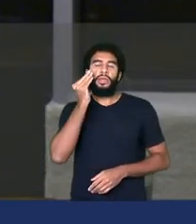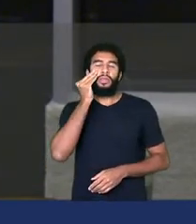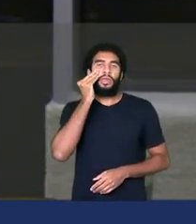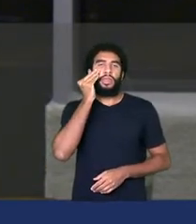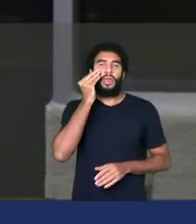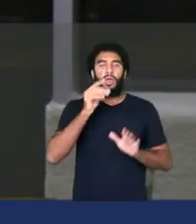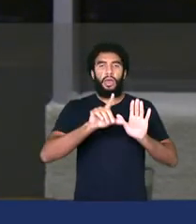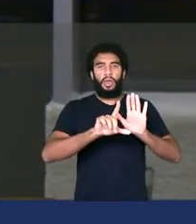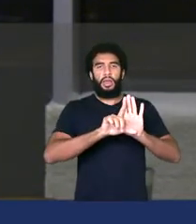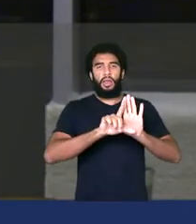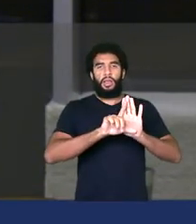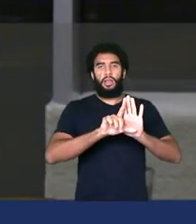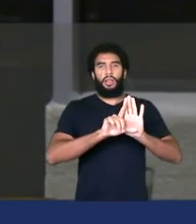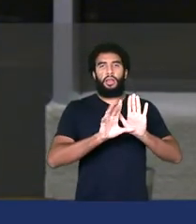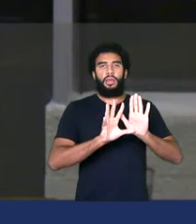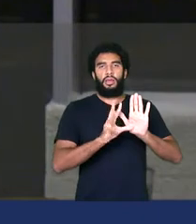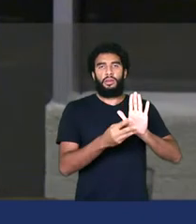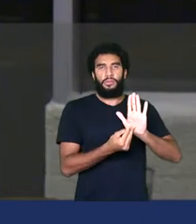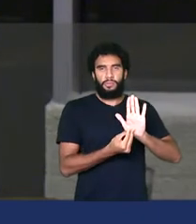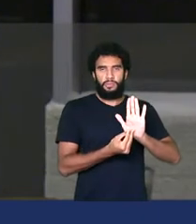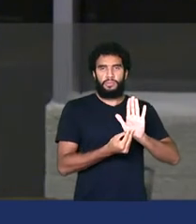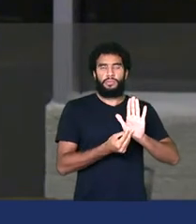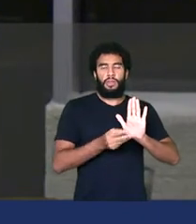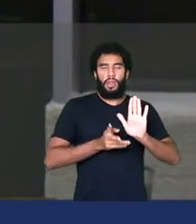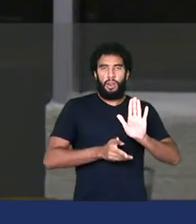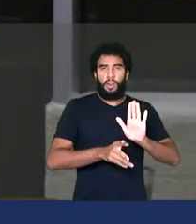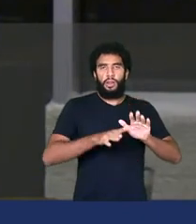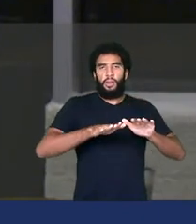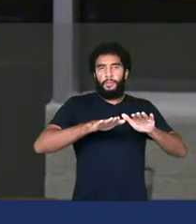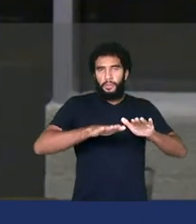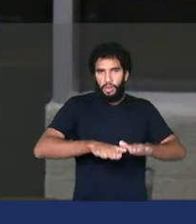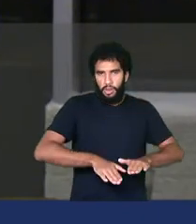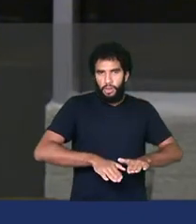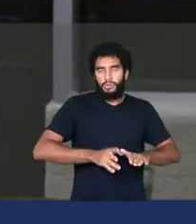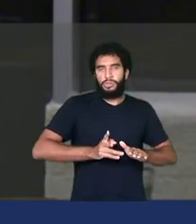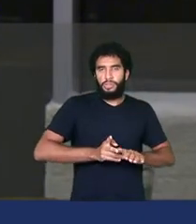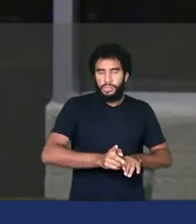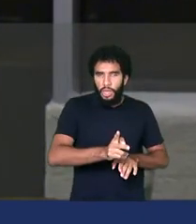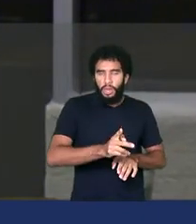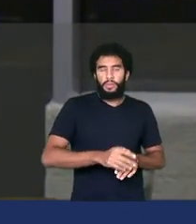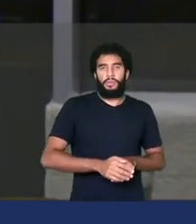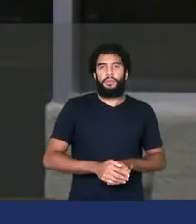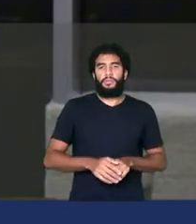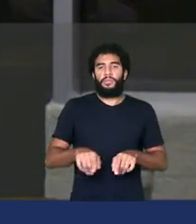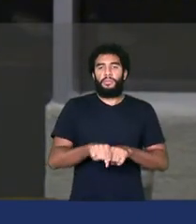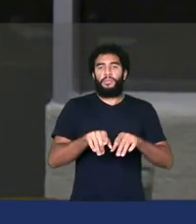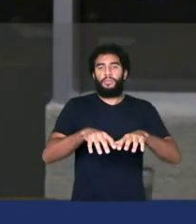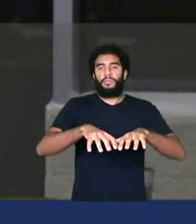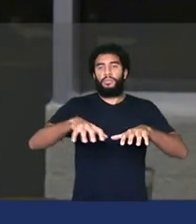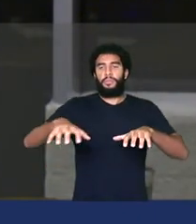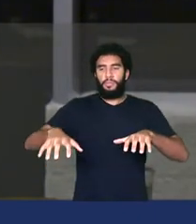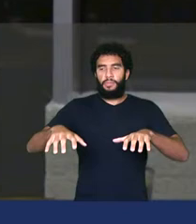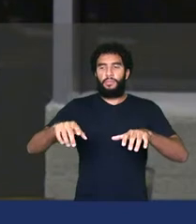MATÉRIA, NO SENTIDO DE TRANSFORMAR A LEI ALDIR BLANC NUMA LEI PERMANENTE, DA CULTURA BRASILEIRA, COMO